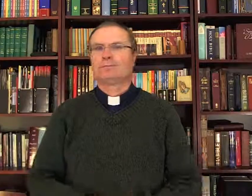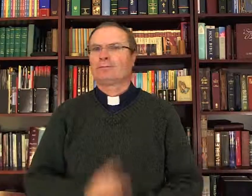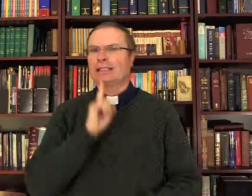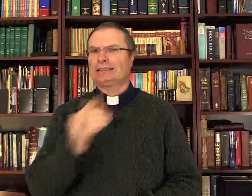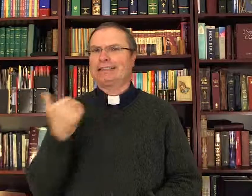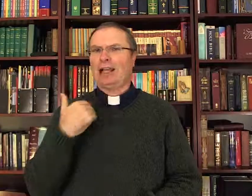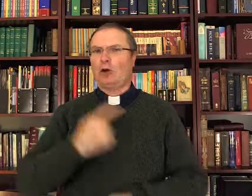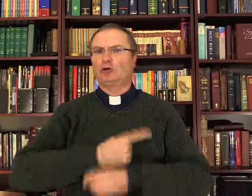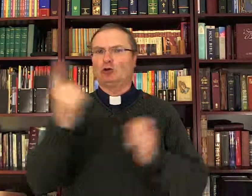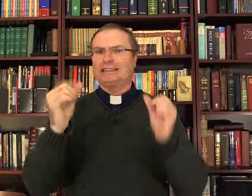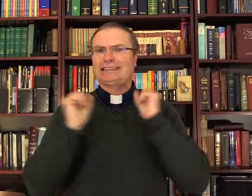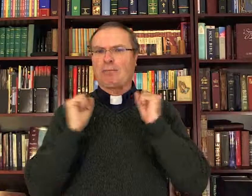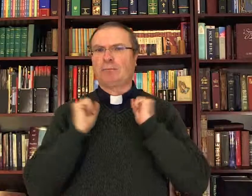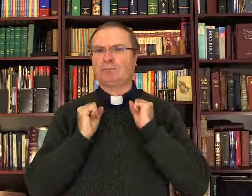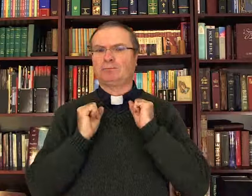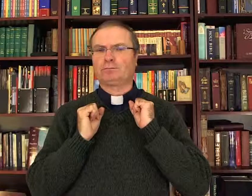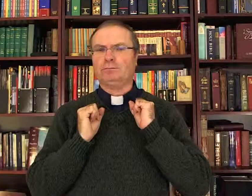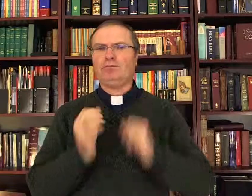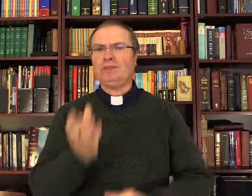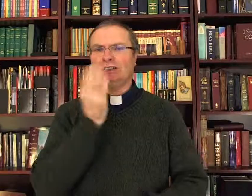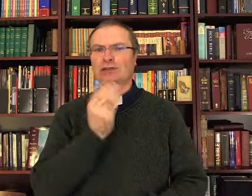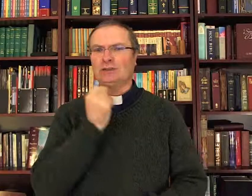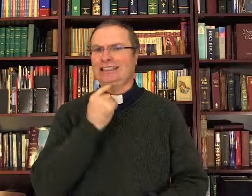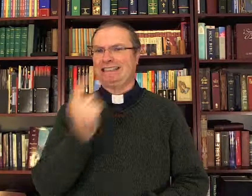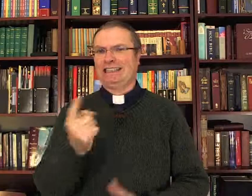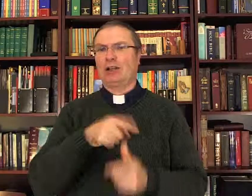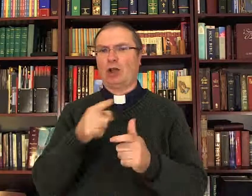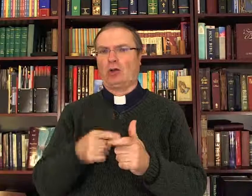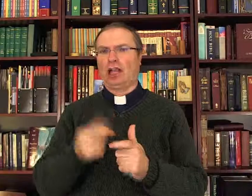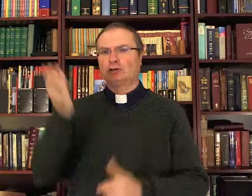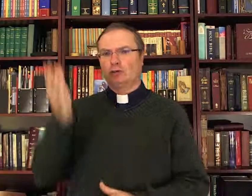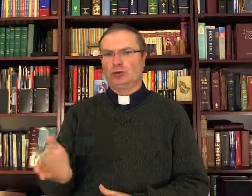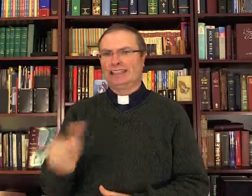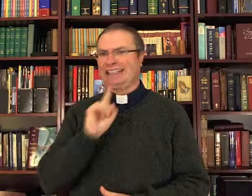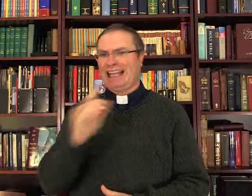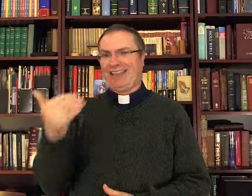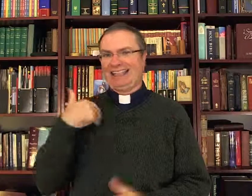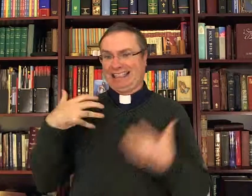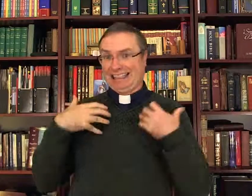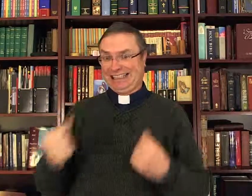C'était un jour de sabbat. Les Juifs dirent donc à celui qui avait été guéri: